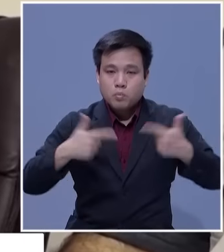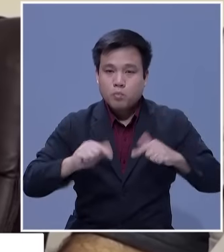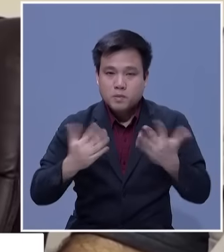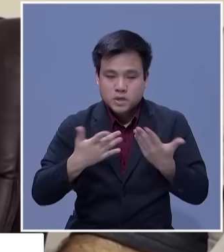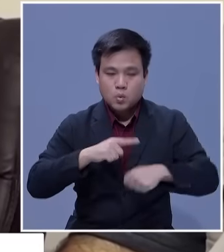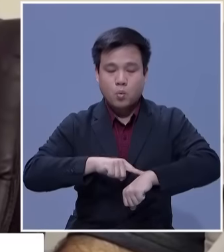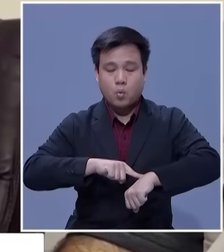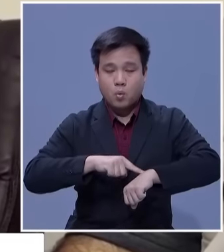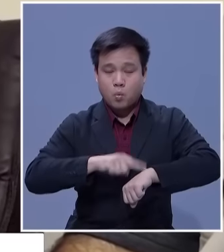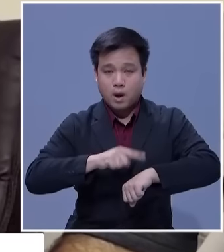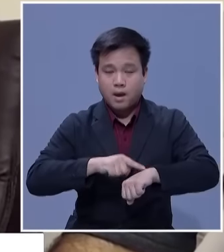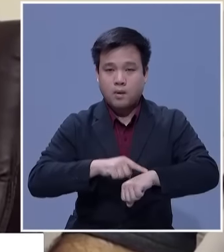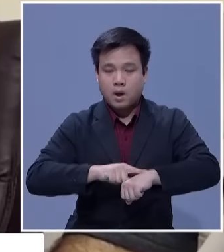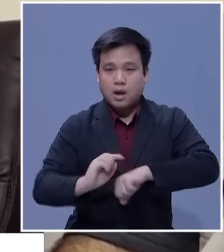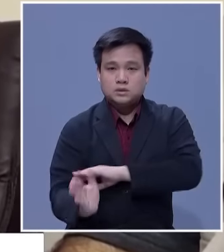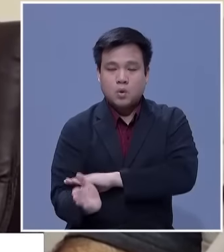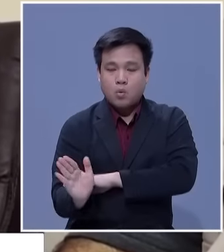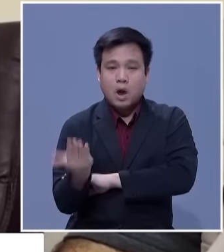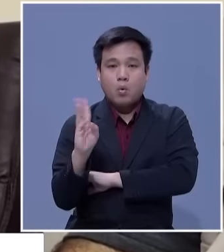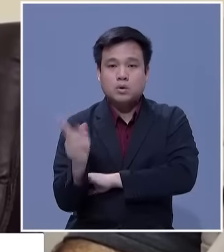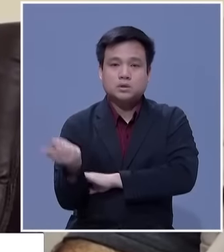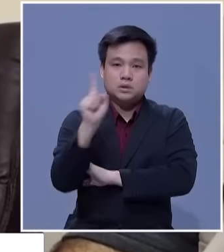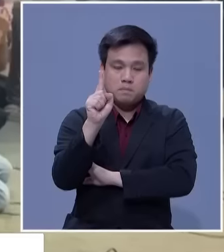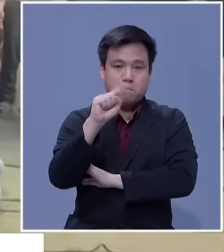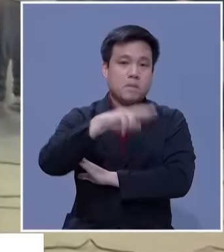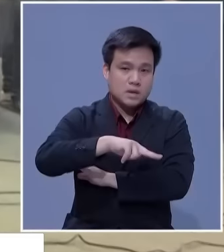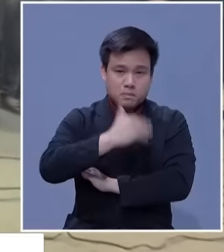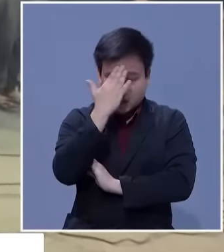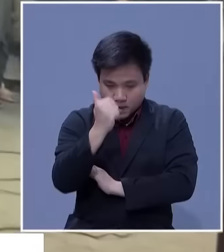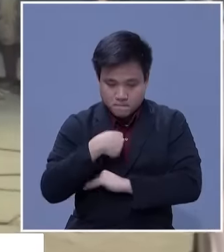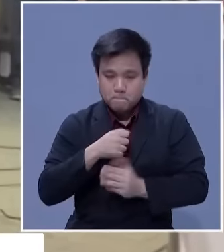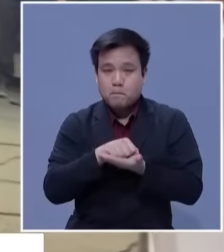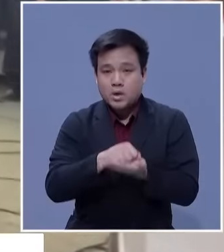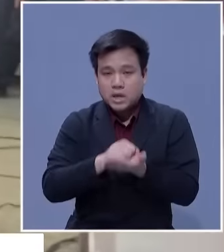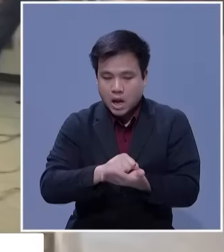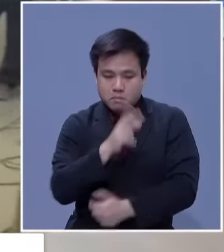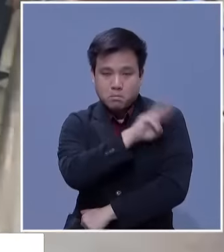การอำนวยความสะดวกในการฉีดวีฉีดวัคซีน หลังจากสัปดาห์ที่แล้วสหประชาชาติไปตรวจ